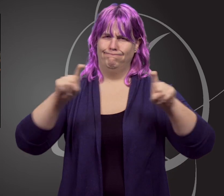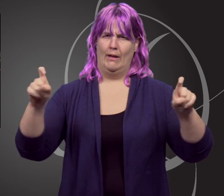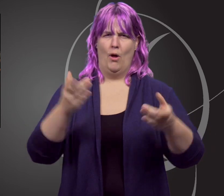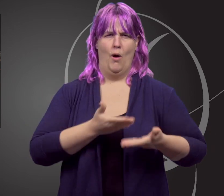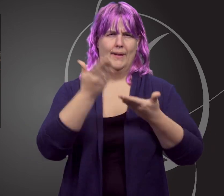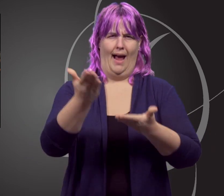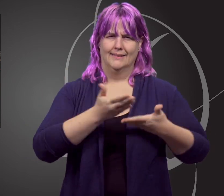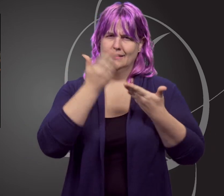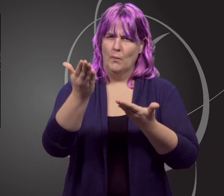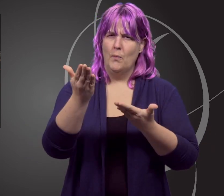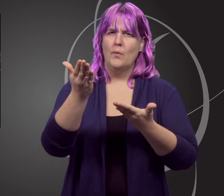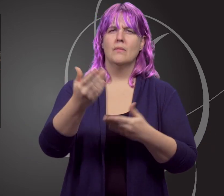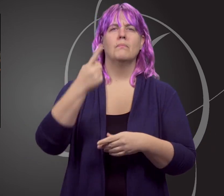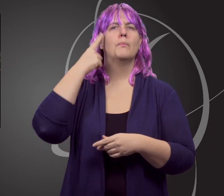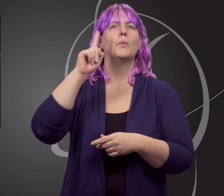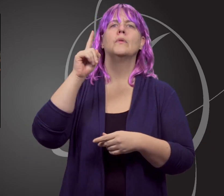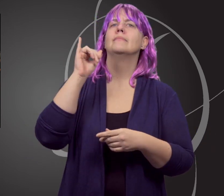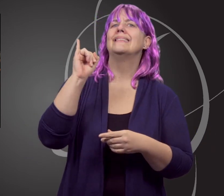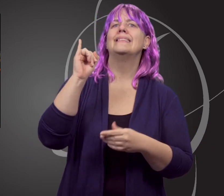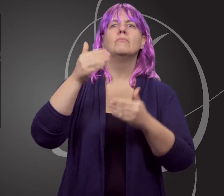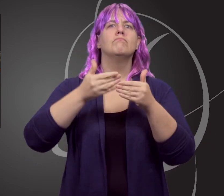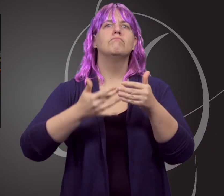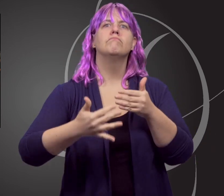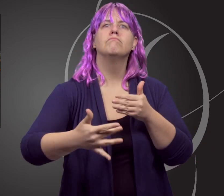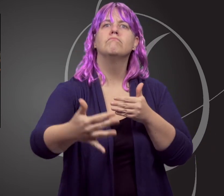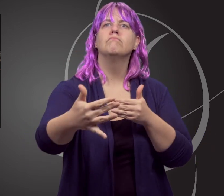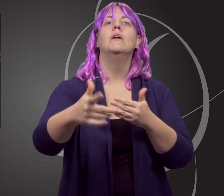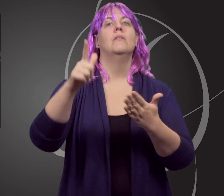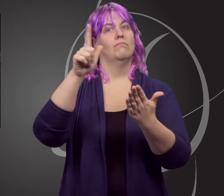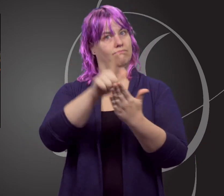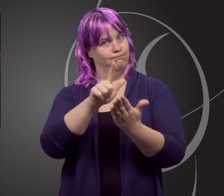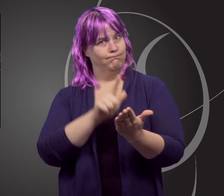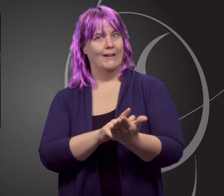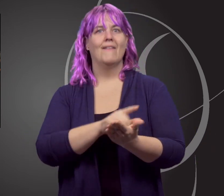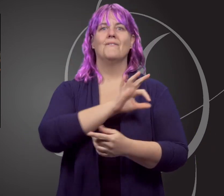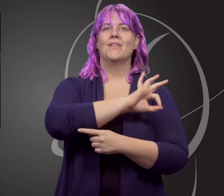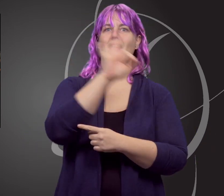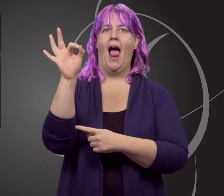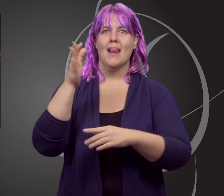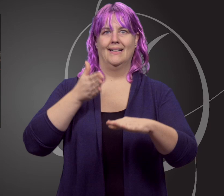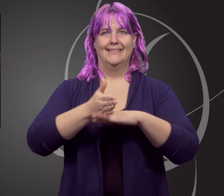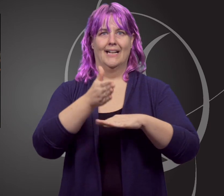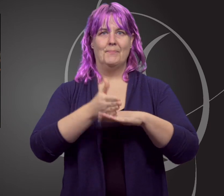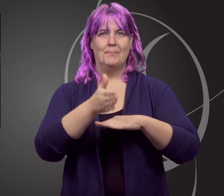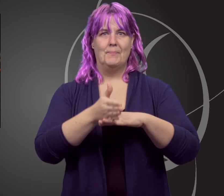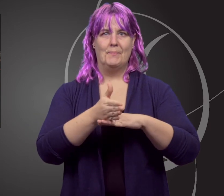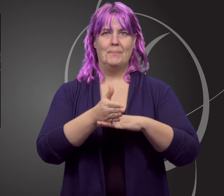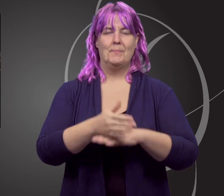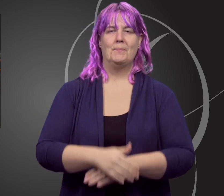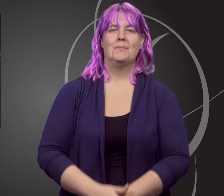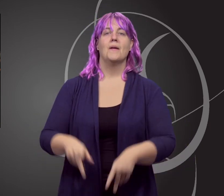portant sur l’éventuelle législation fédérale sur l’accessibilité.